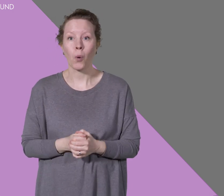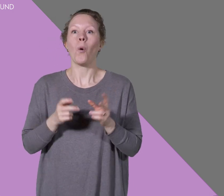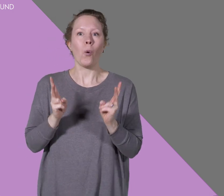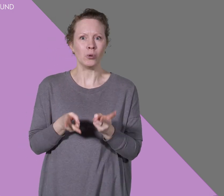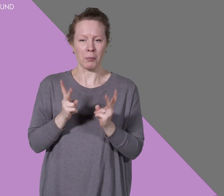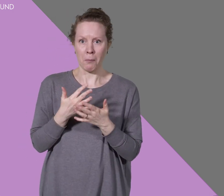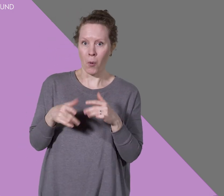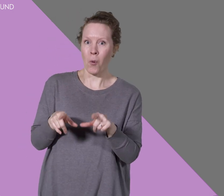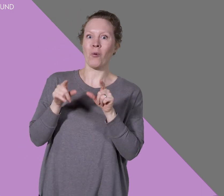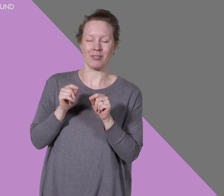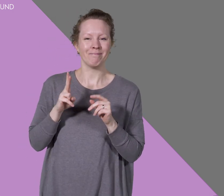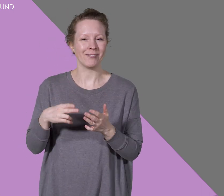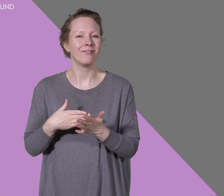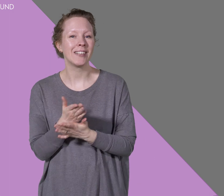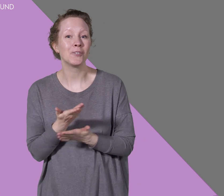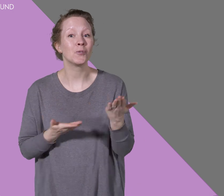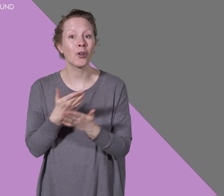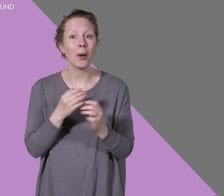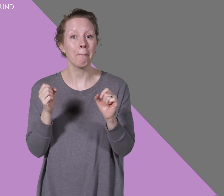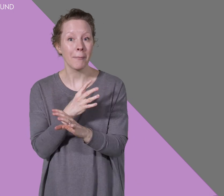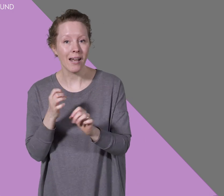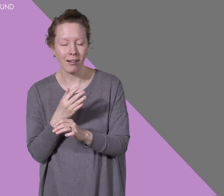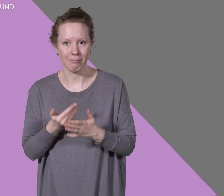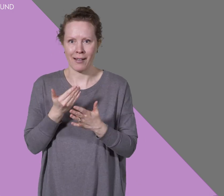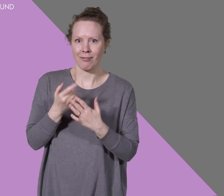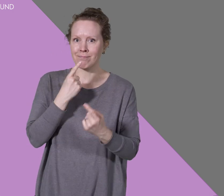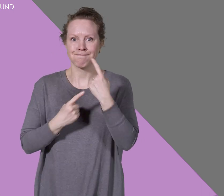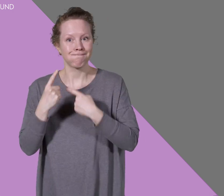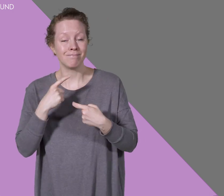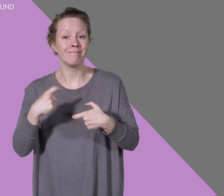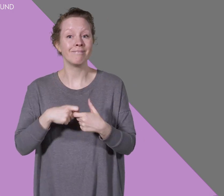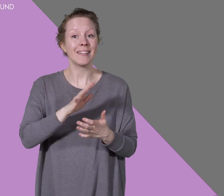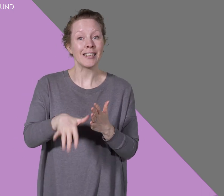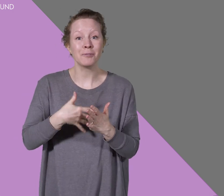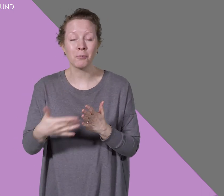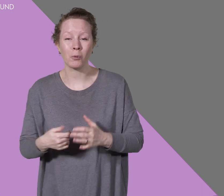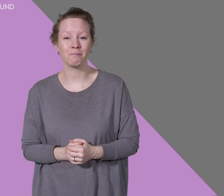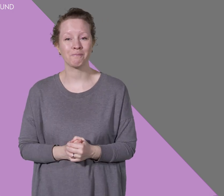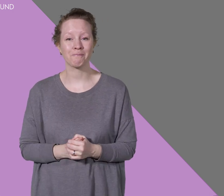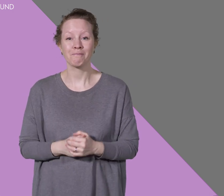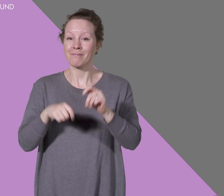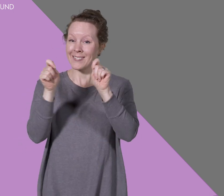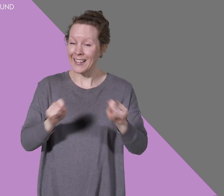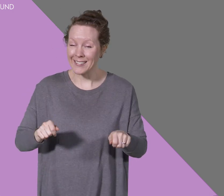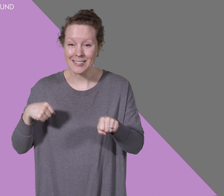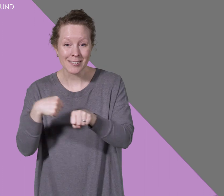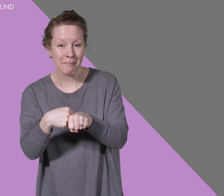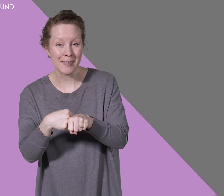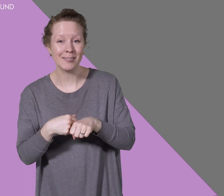och lyckades dessutom göra teckenspråket till ett hett samtalsämne i sociala medier. Gratulerar, Signmark!